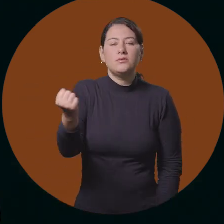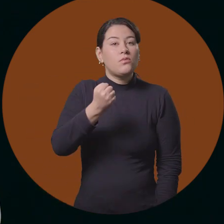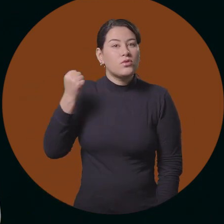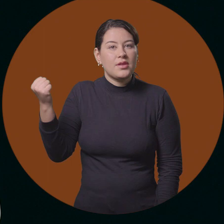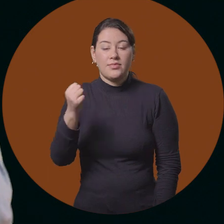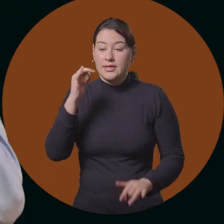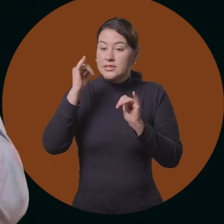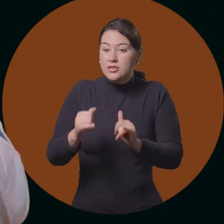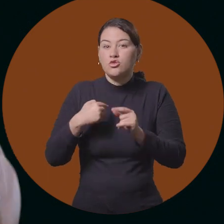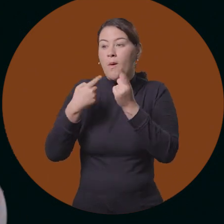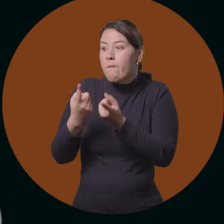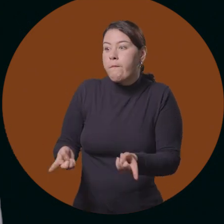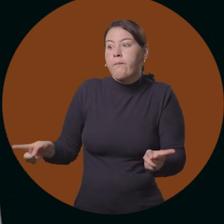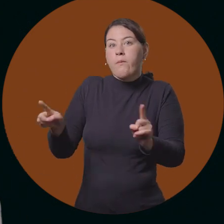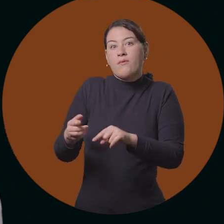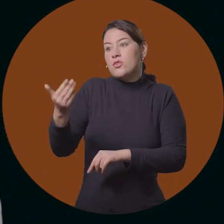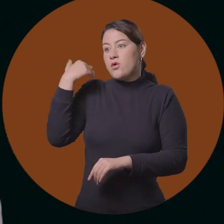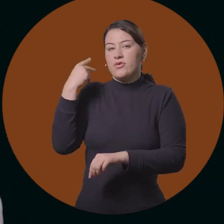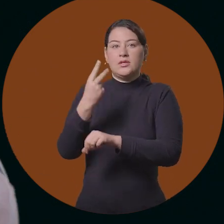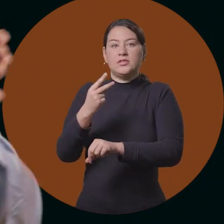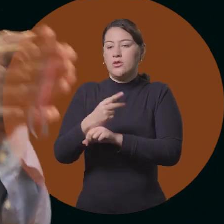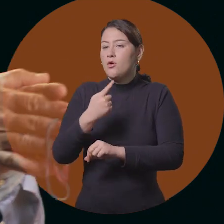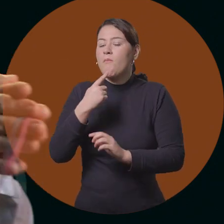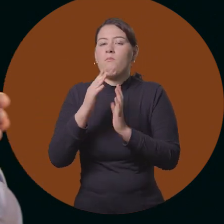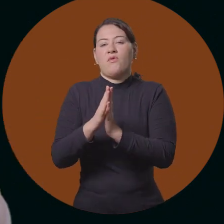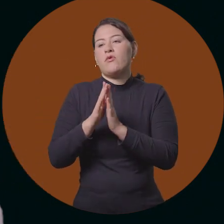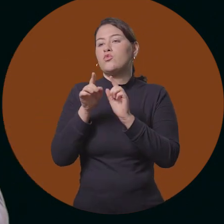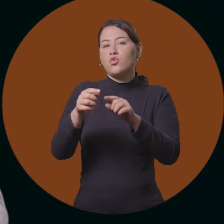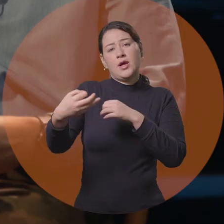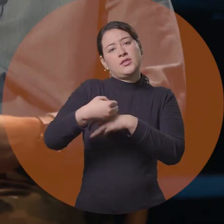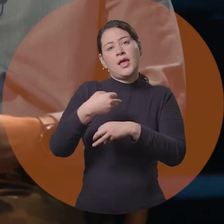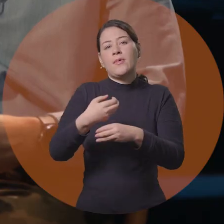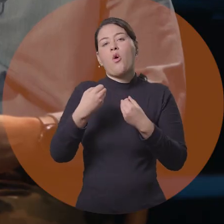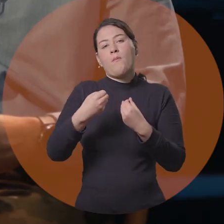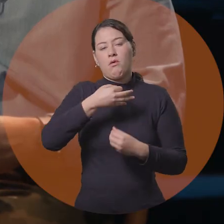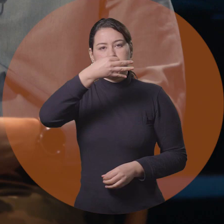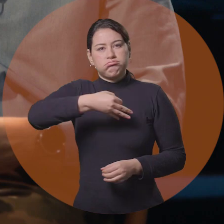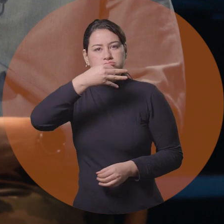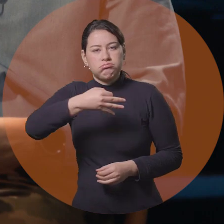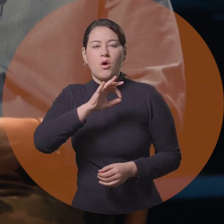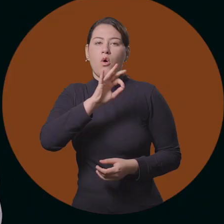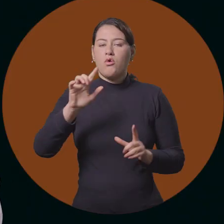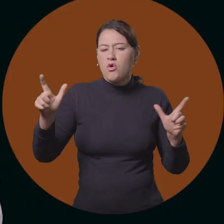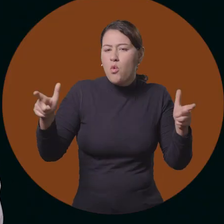Si tuviera que volver otra vez al secundario diría, enséñenme cómo hacer presentaciones. O enséñenme cómo hacer reuniones.